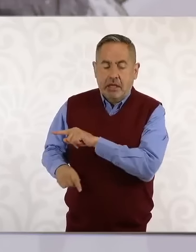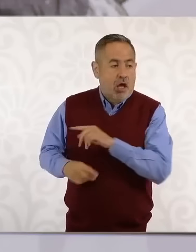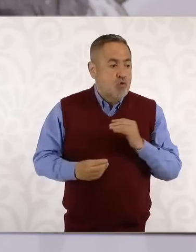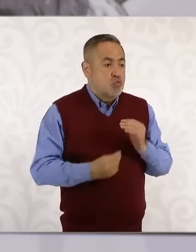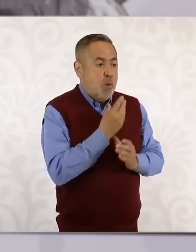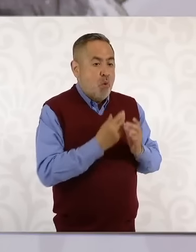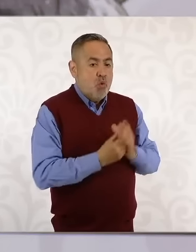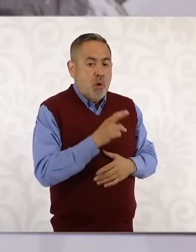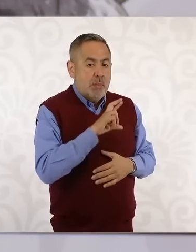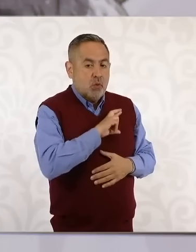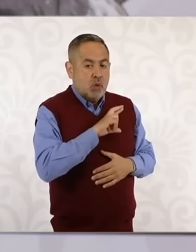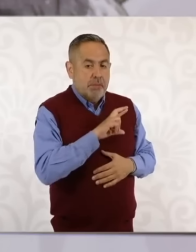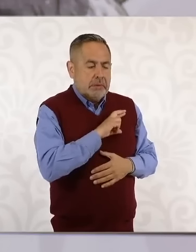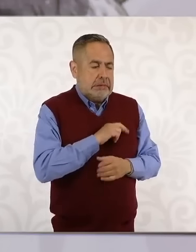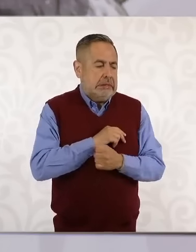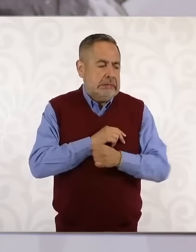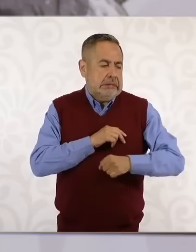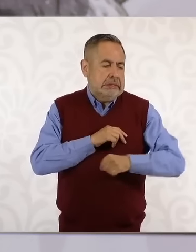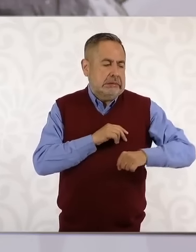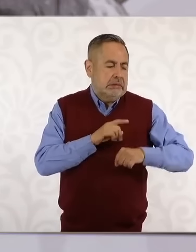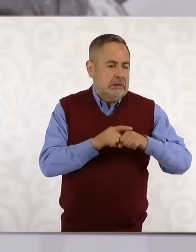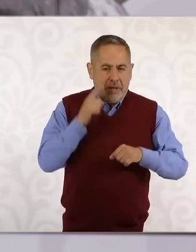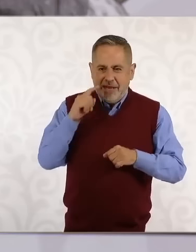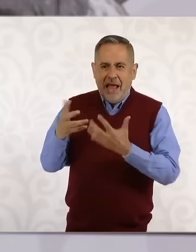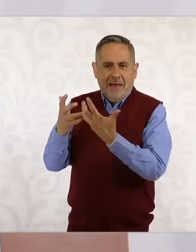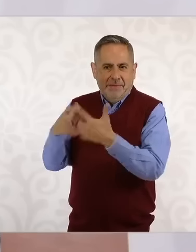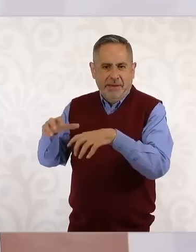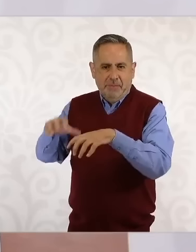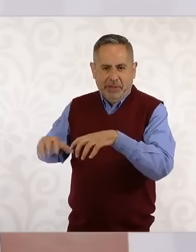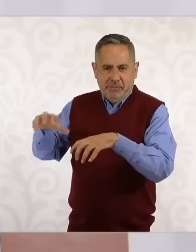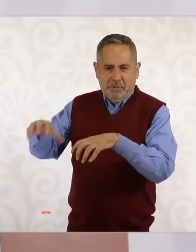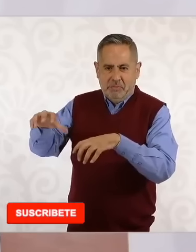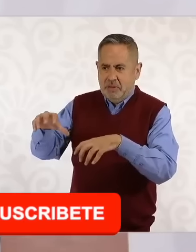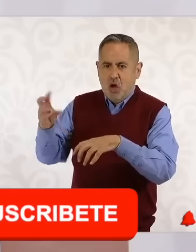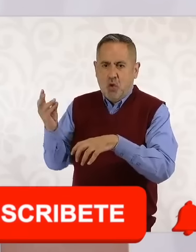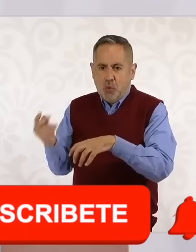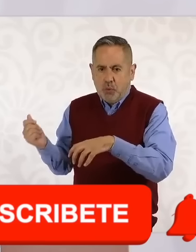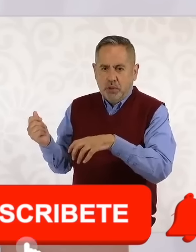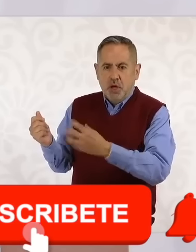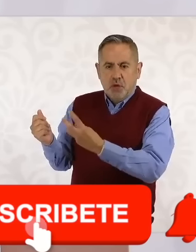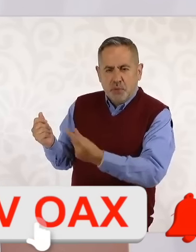supuestamente para que promover las energías renovables por motivos ambientales se hicieron